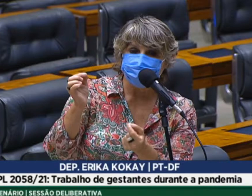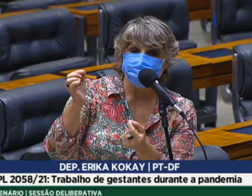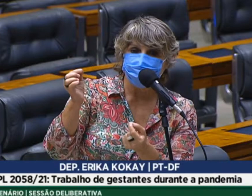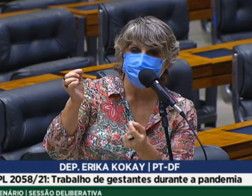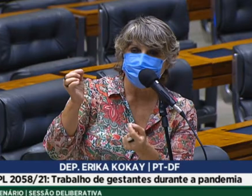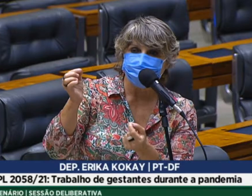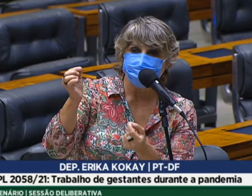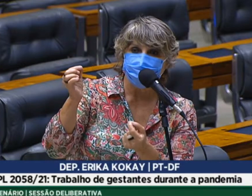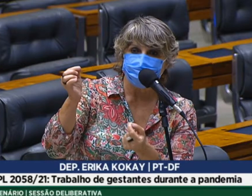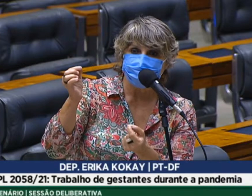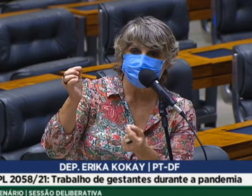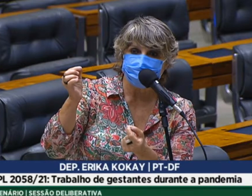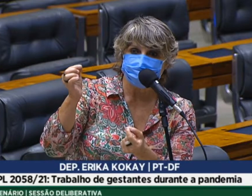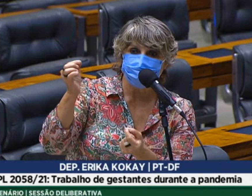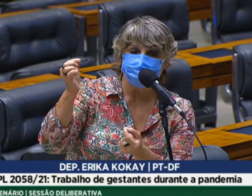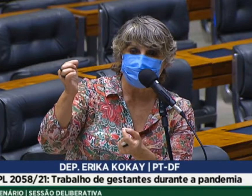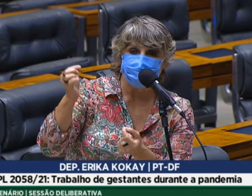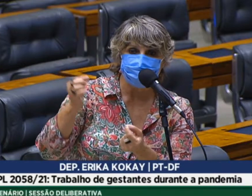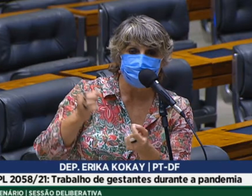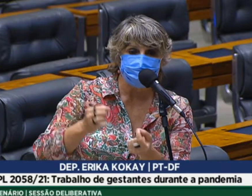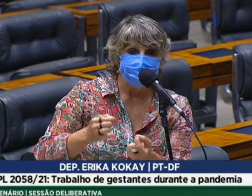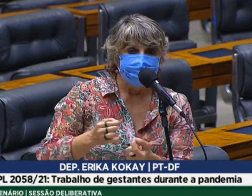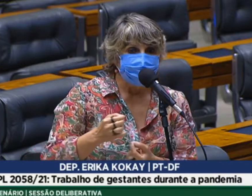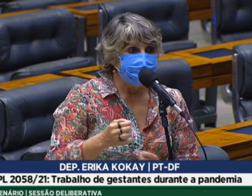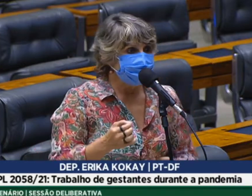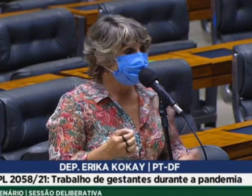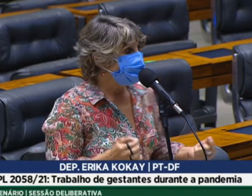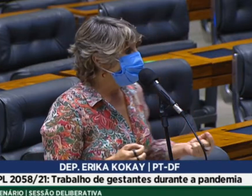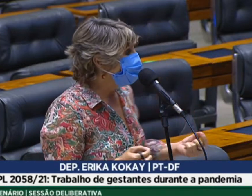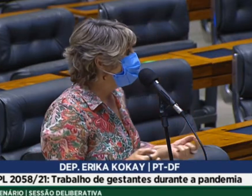O... EMPREGADO. É UMA RELAÇÃO DESIGUAL. AQUI SE